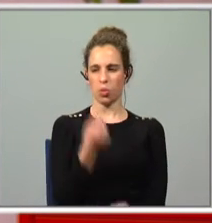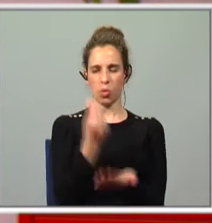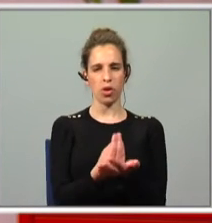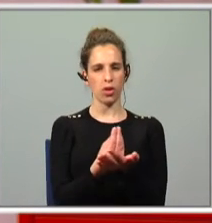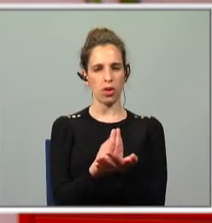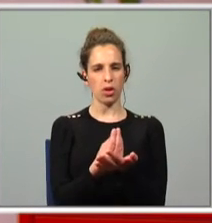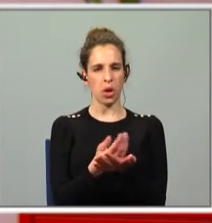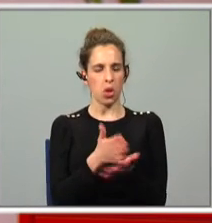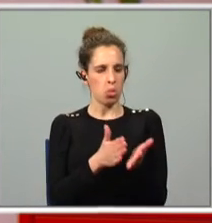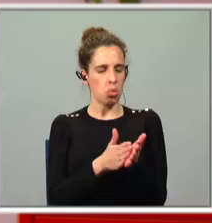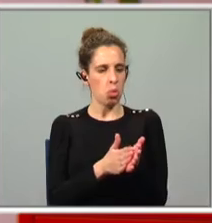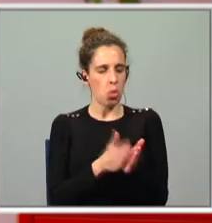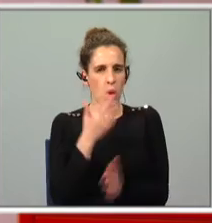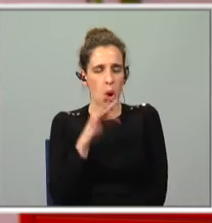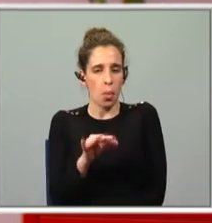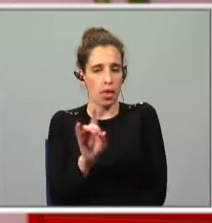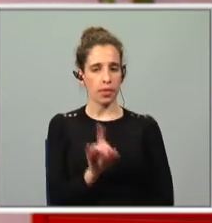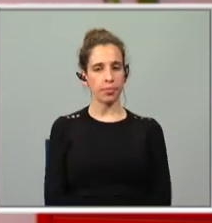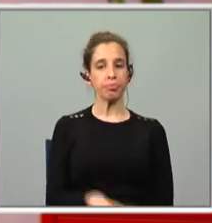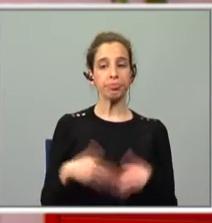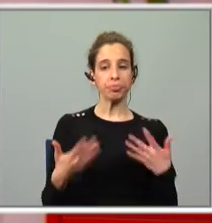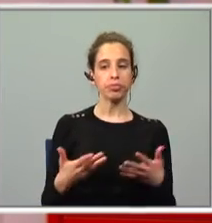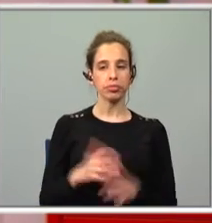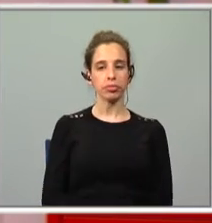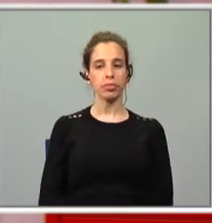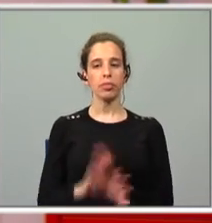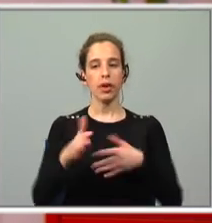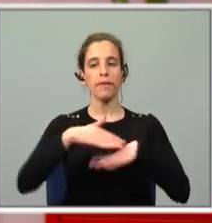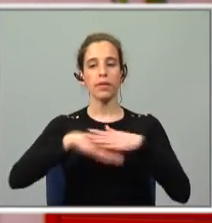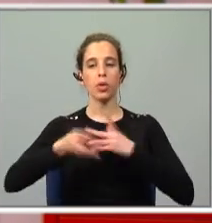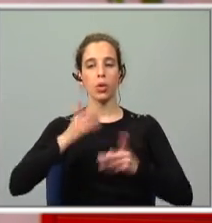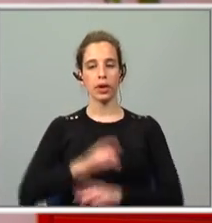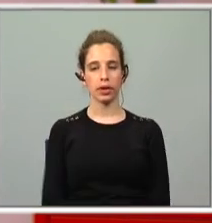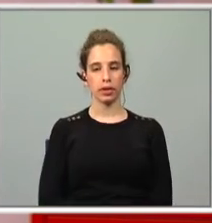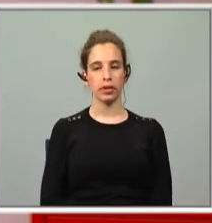não muito usual não era É verdade então o que temos que fazer a seguir tínhamos 不是很常見這不是真的所以我們接下來要做什麼